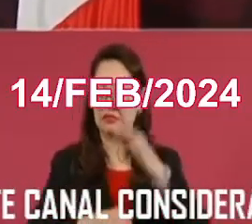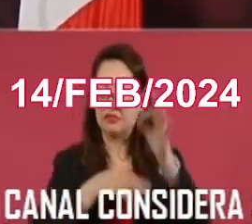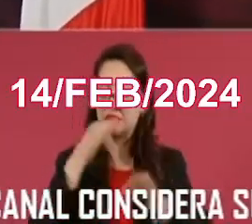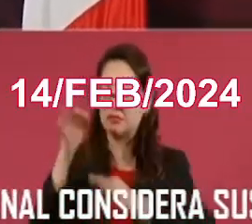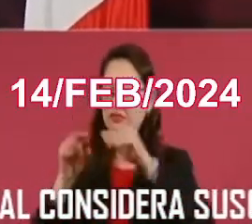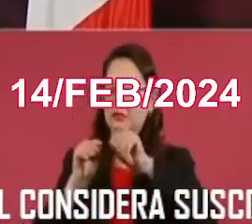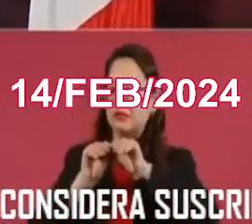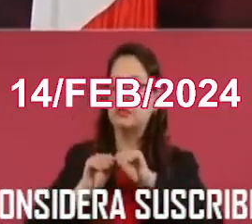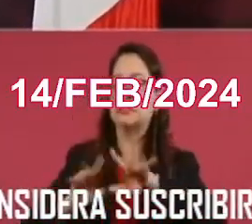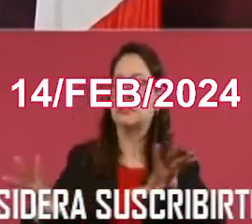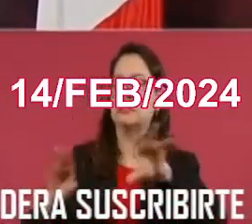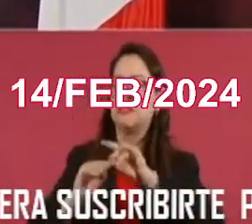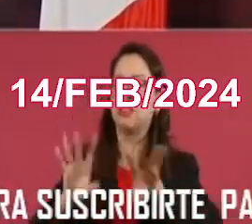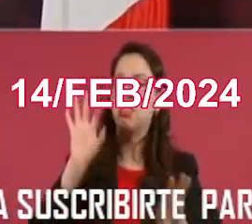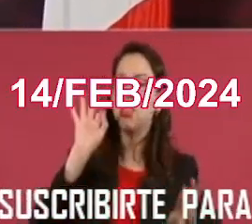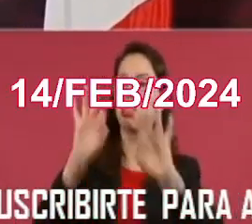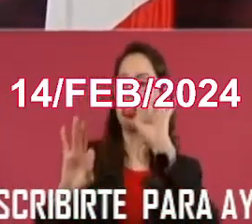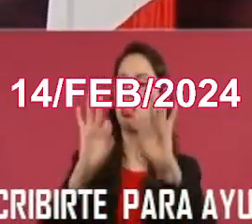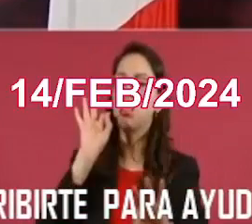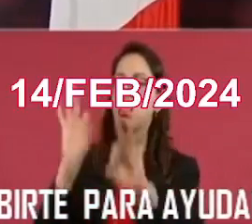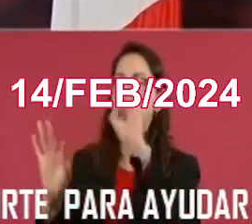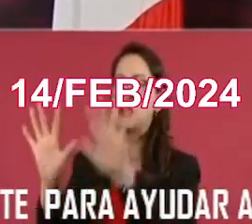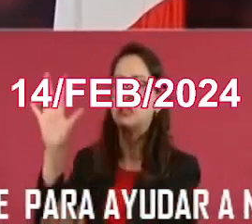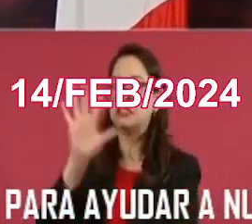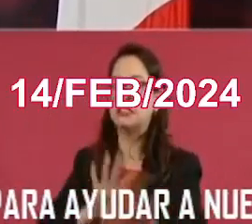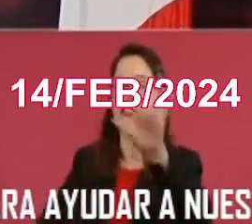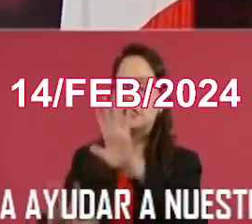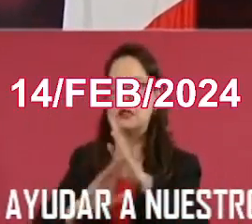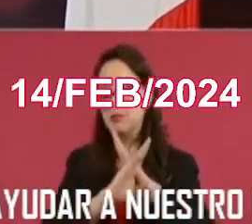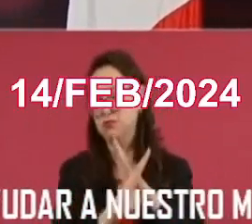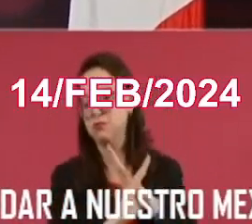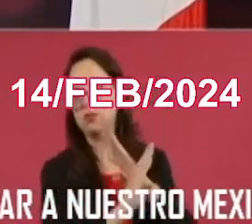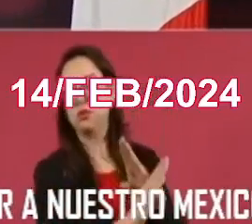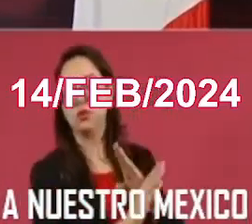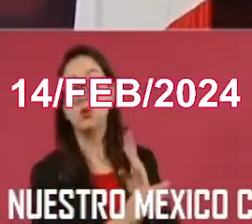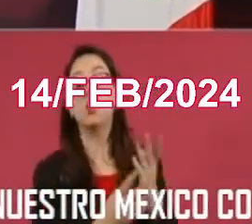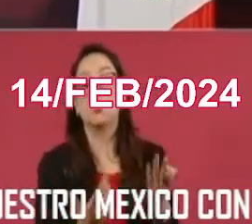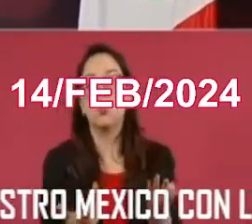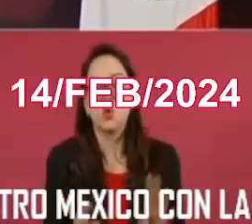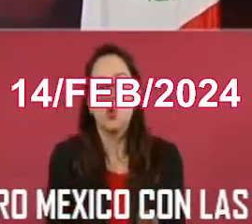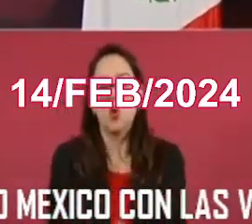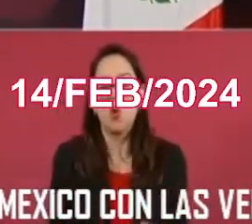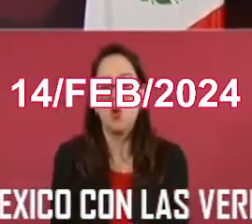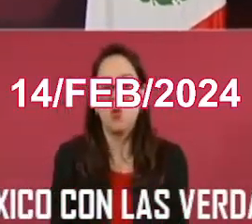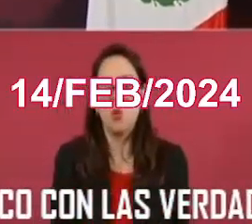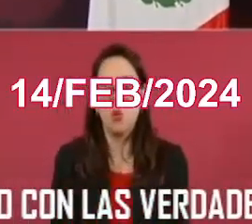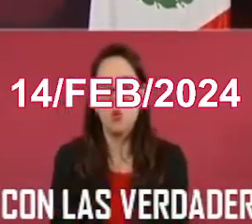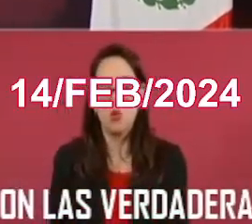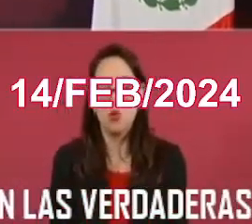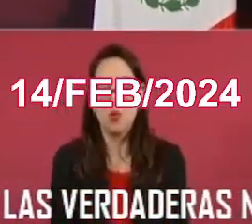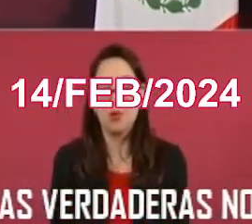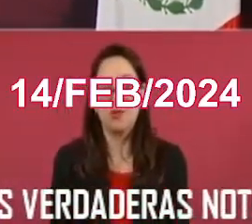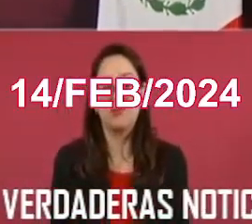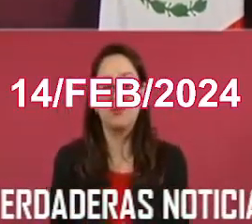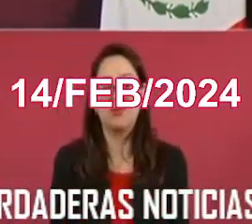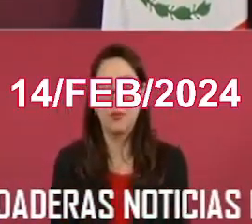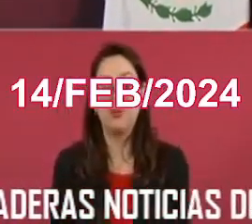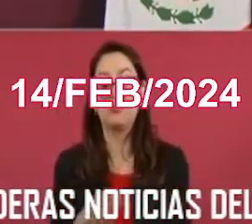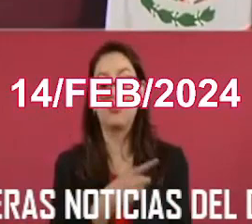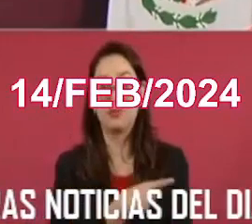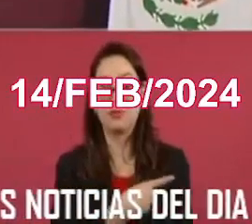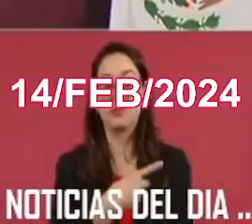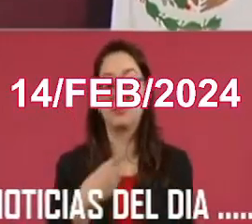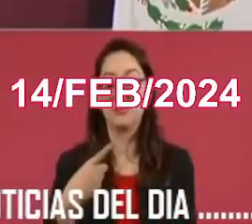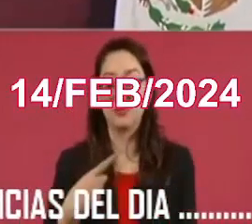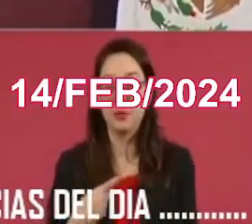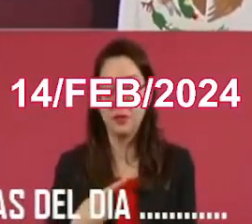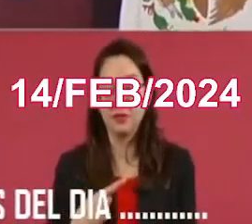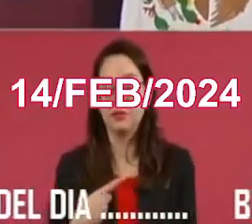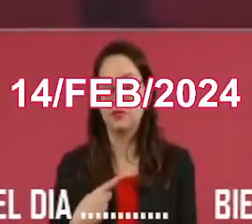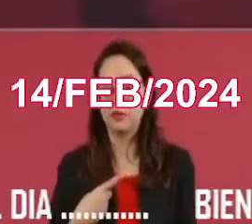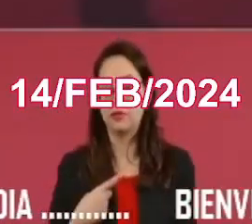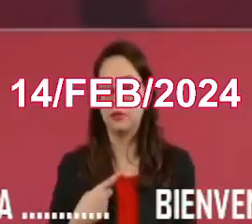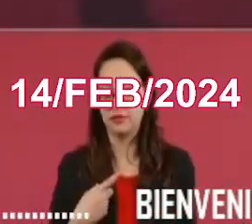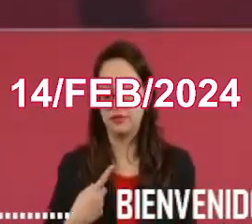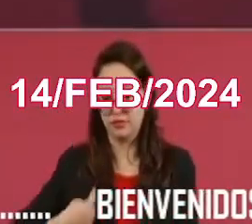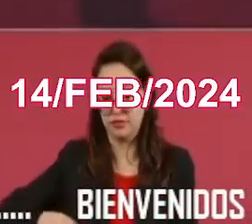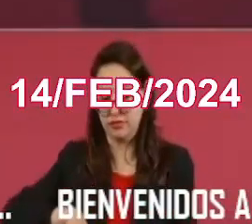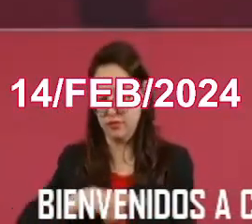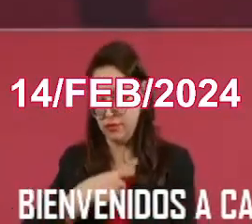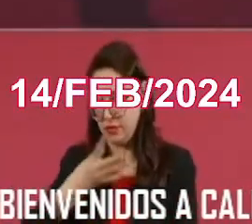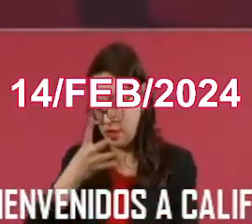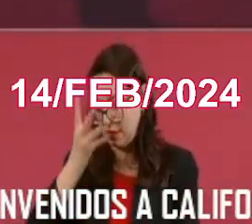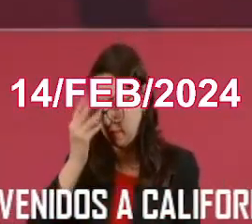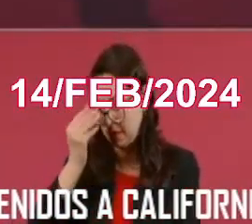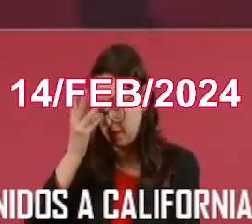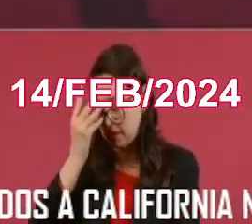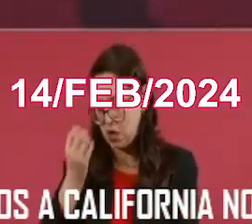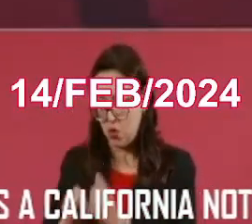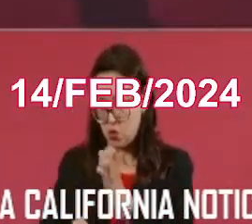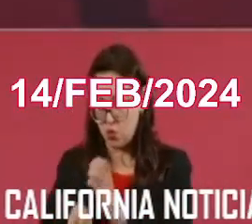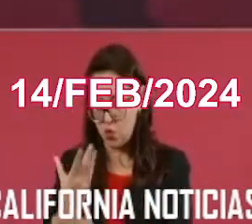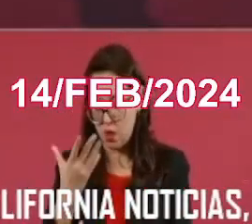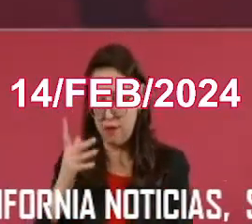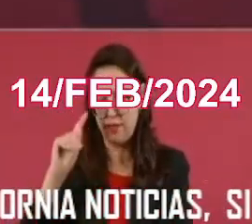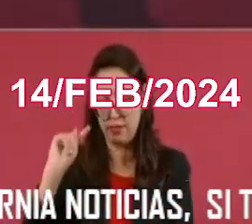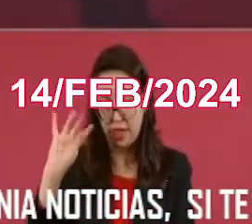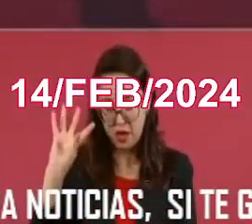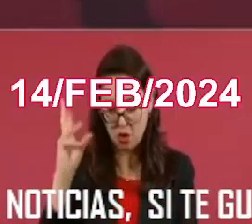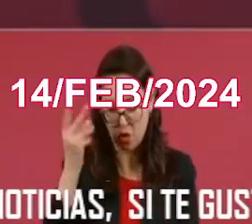manipulación con el uso de las nuevas tecnologías de comunicación